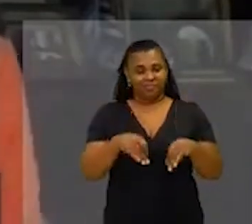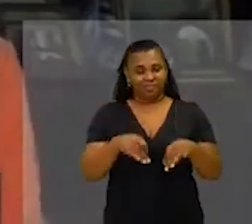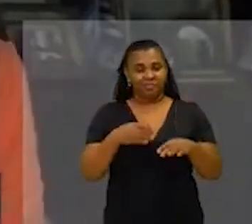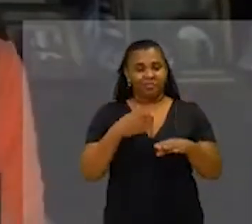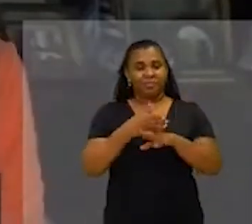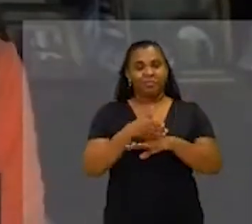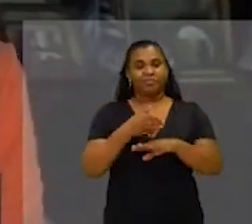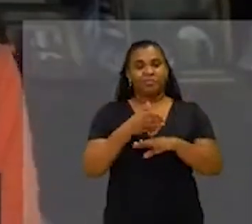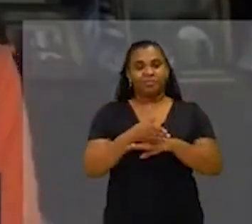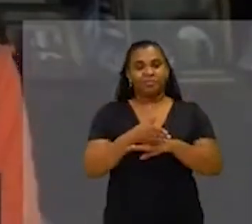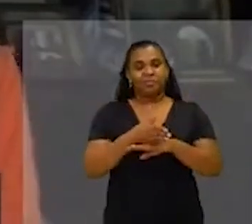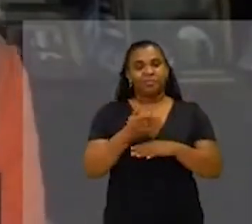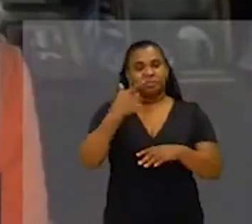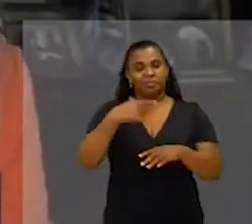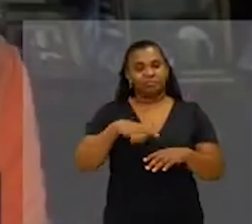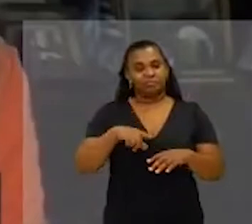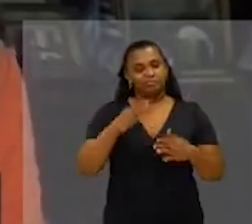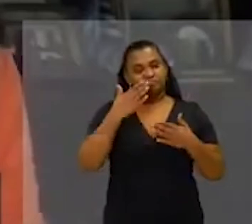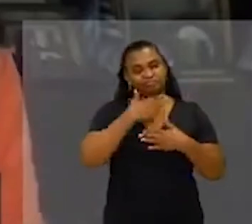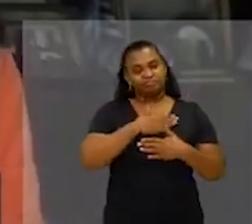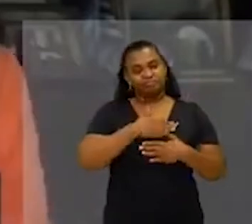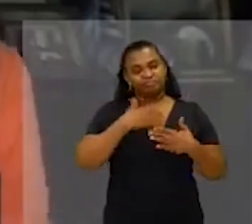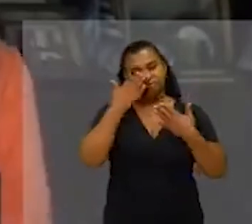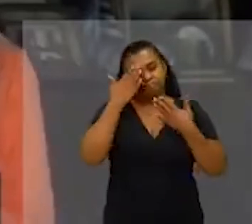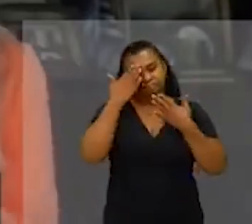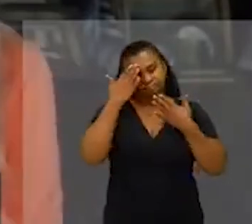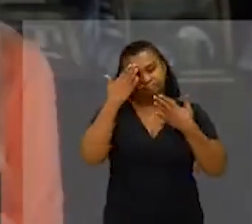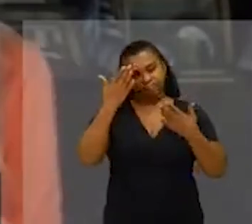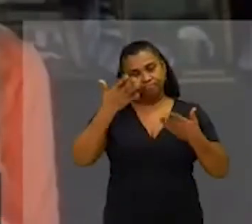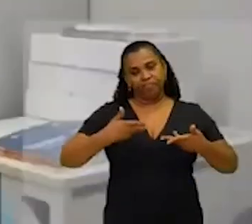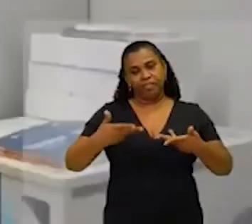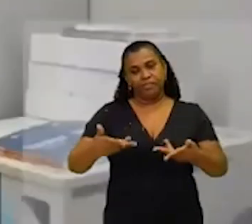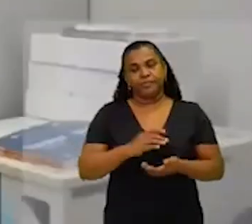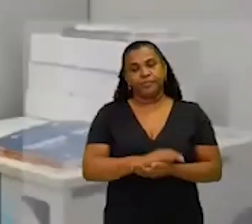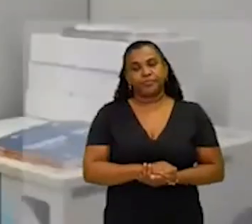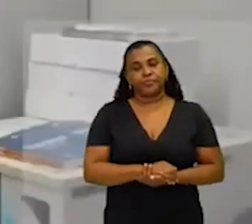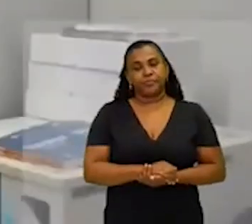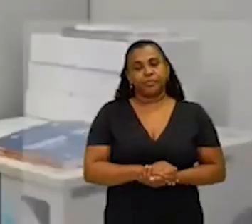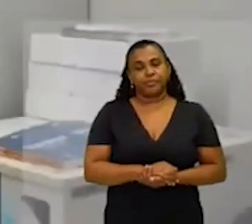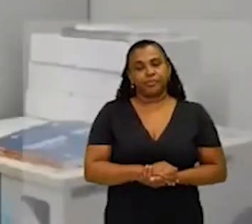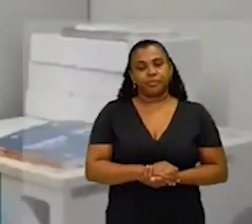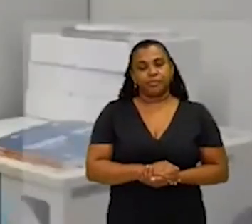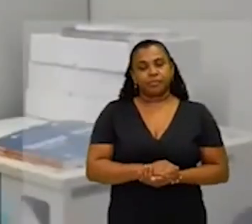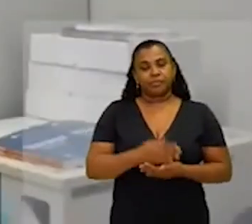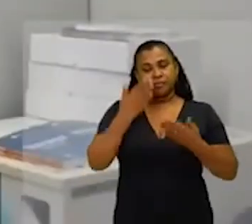os meus profundos agradecimentos pelo convite Muito obrigado muito obrigado Doutora Luciana